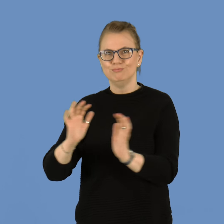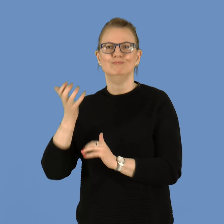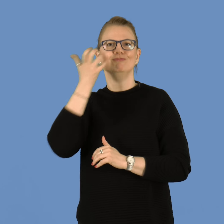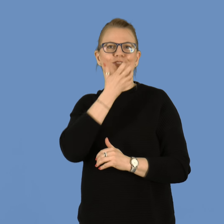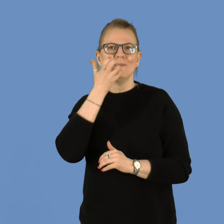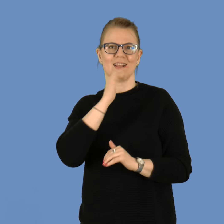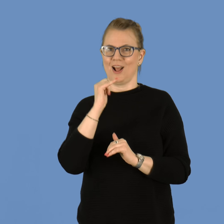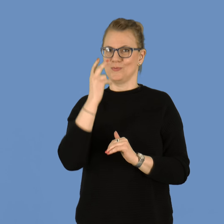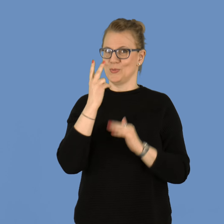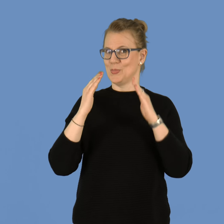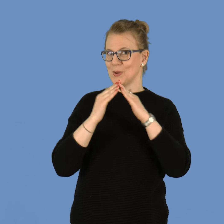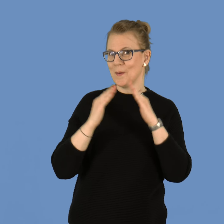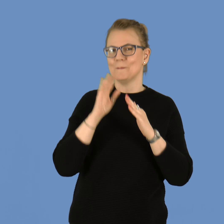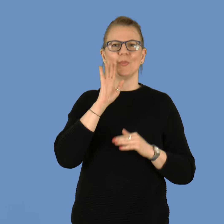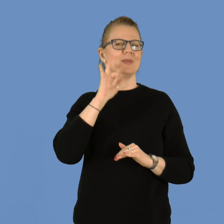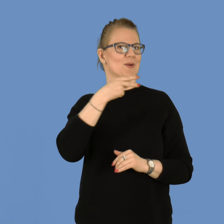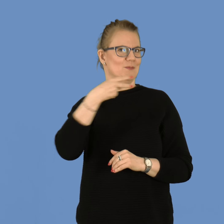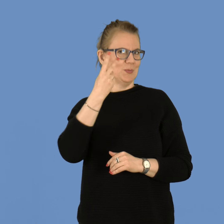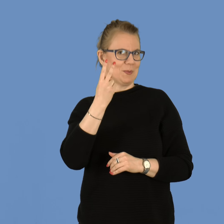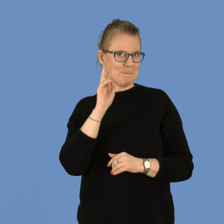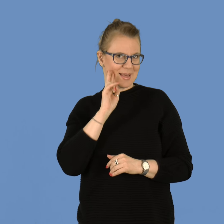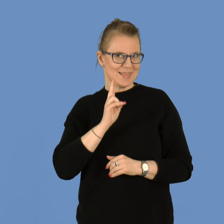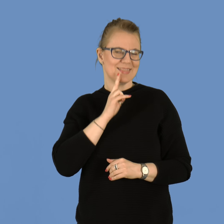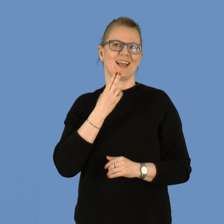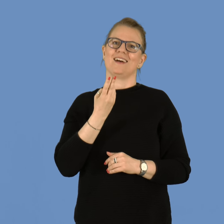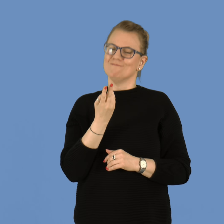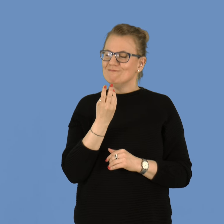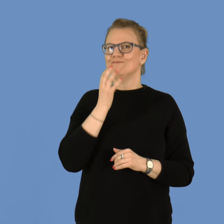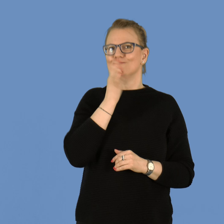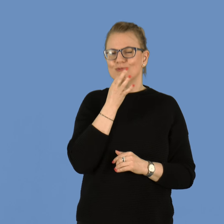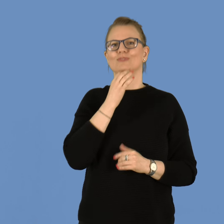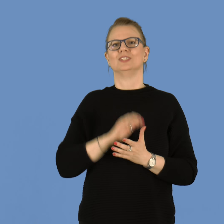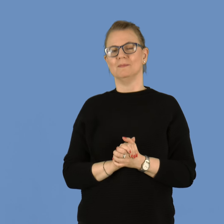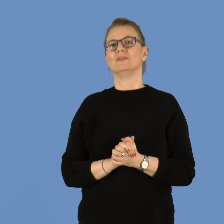W Instytucie jest taka ciepła atmosfera, że internat to dla wszystkich drugi dom.